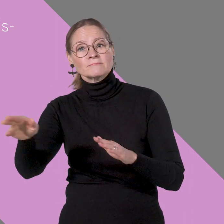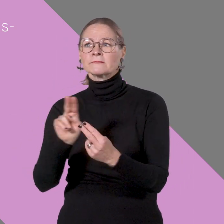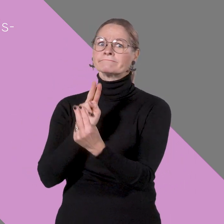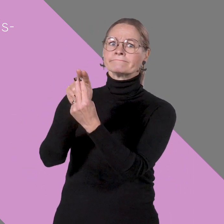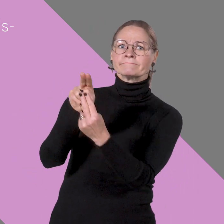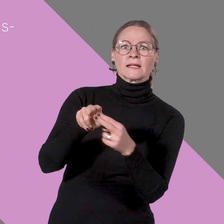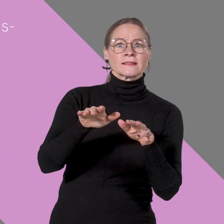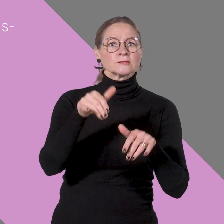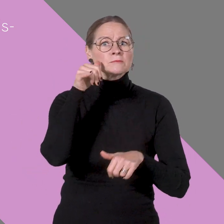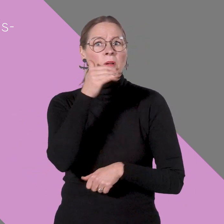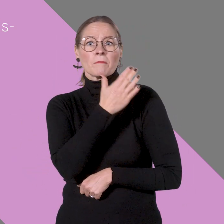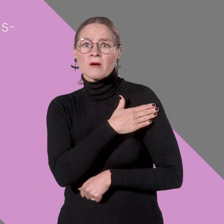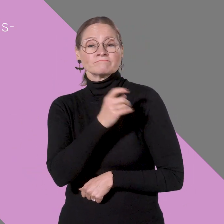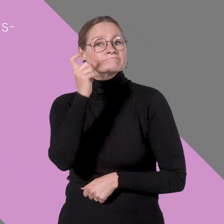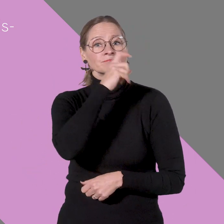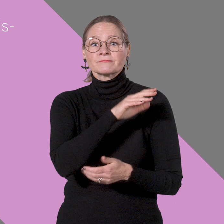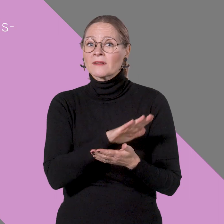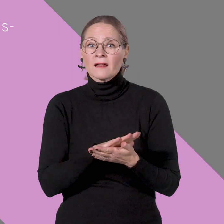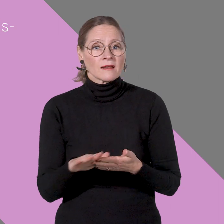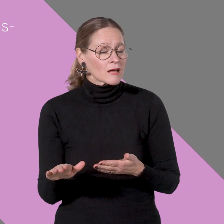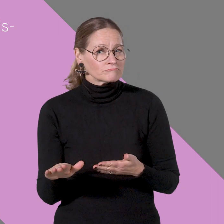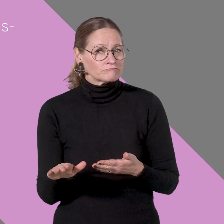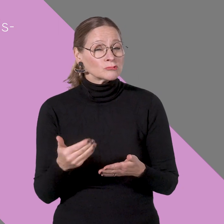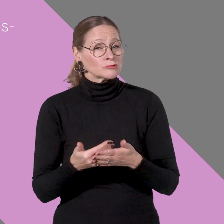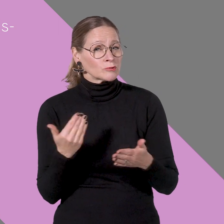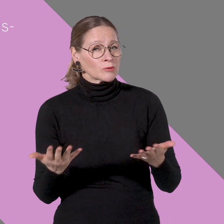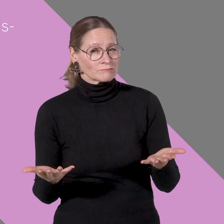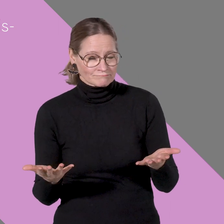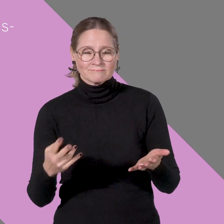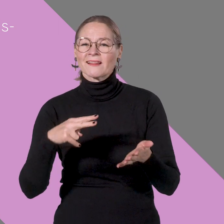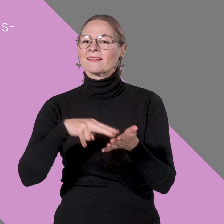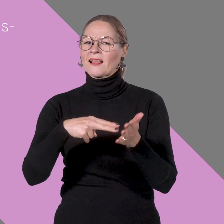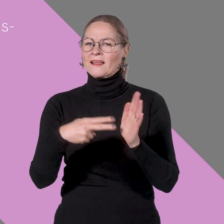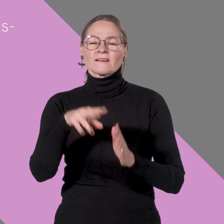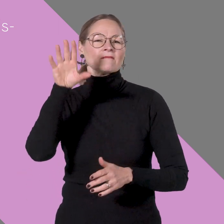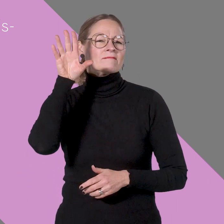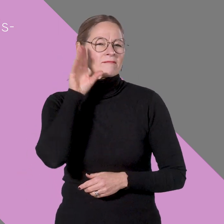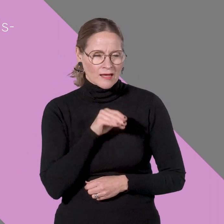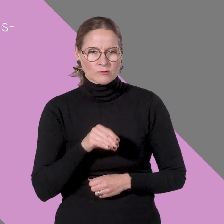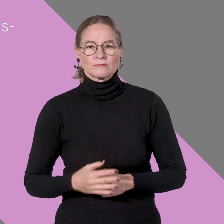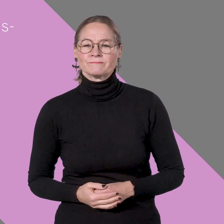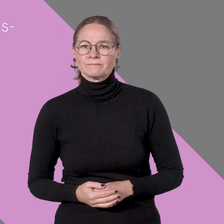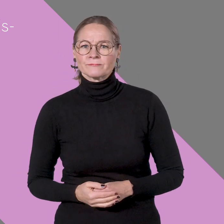ottaa yhteyttä tekstipuhelupalveluun. Syynä on vanhentunut tekniikka.